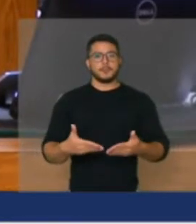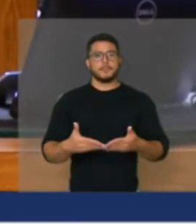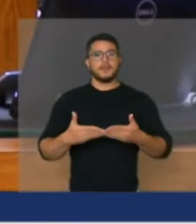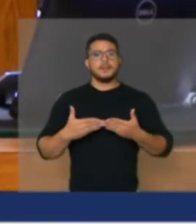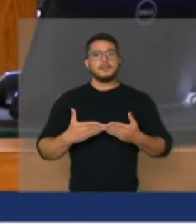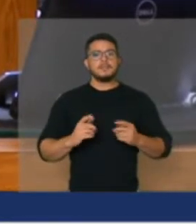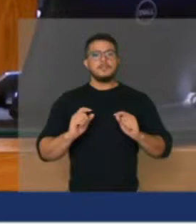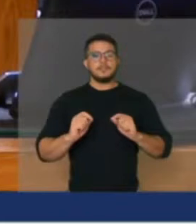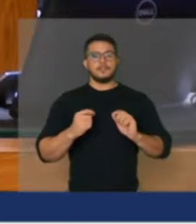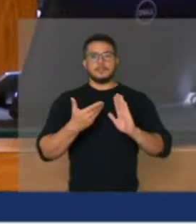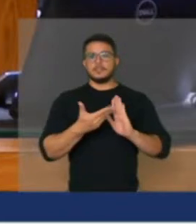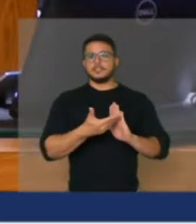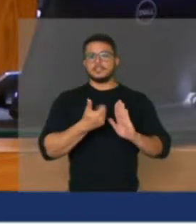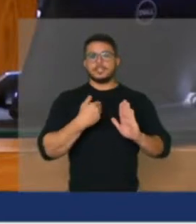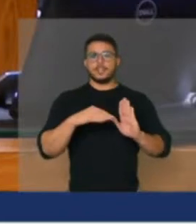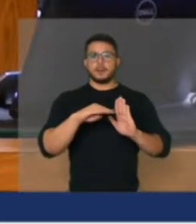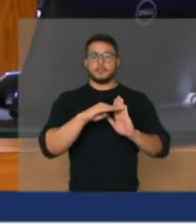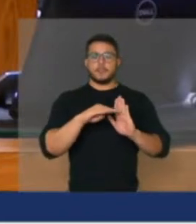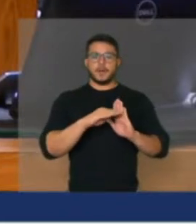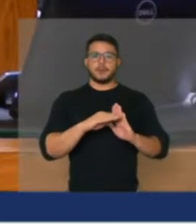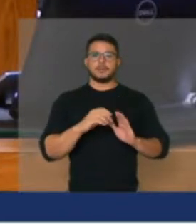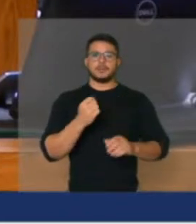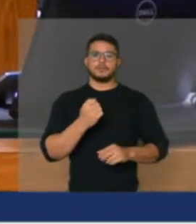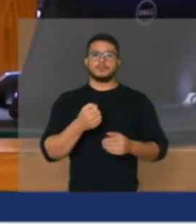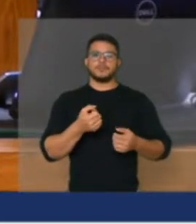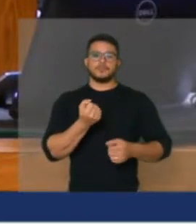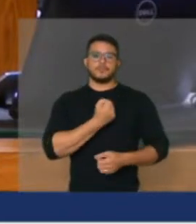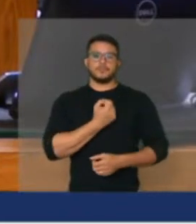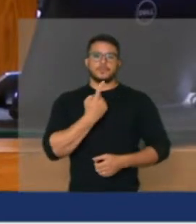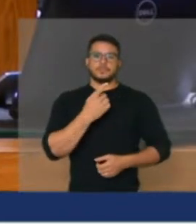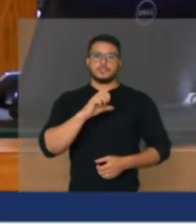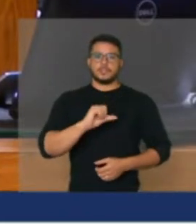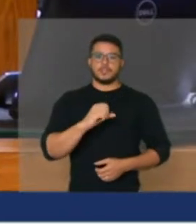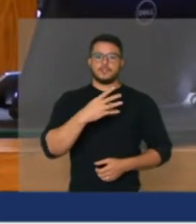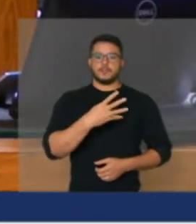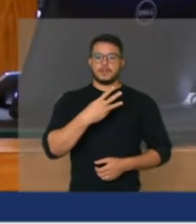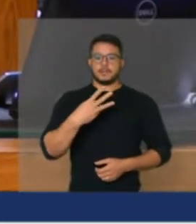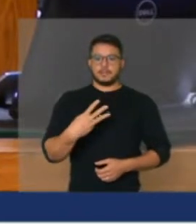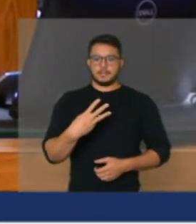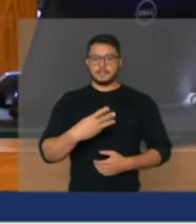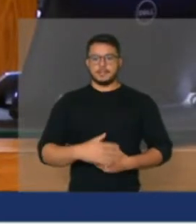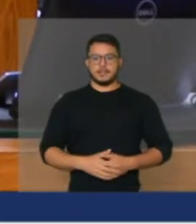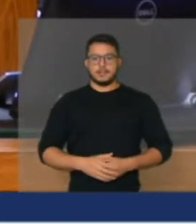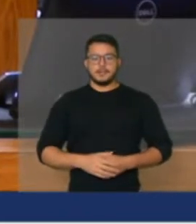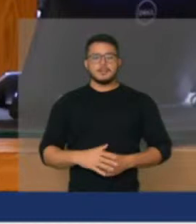TERMOS DO PARÁGRAFO ÚNICO A RETIRADA DO REQUERIMENTO DA PAUTA DA PRESENTE SESSÃO, DEPUTADO RICARDO BARROS, PARA ENCAMINHAR O REQUERIMENTO, A